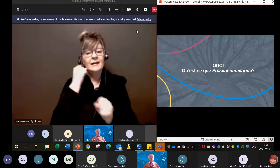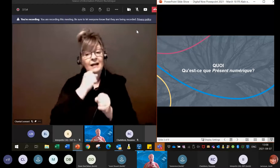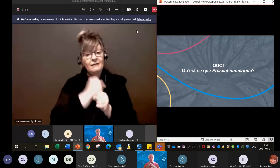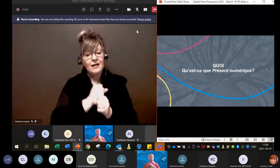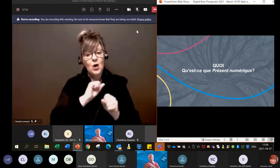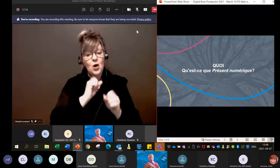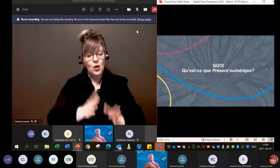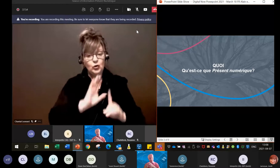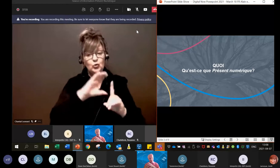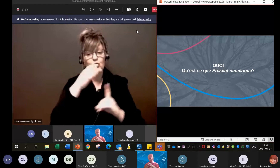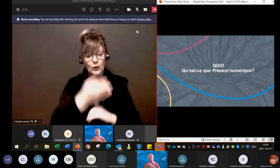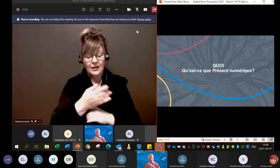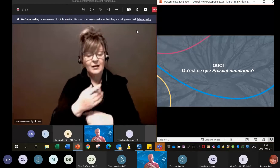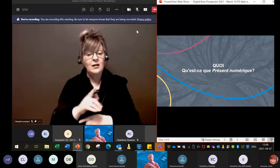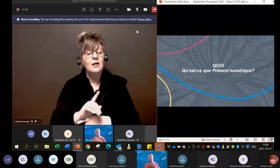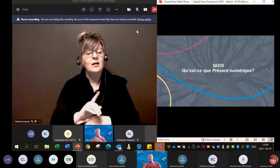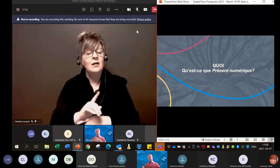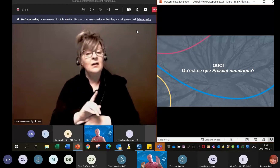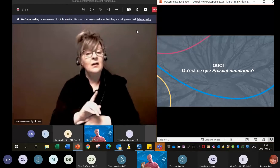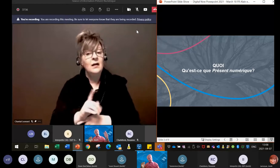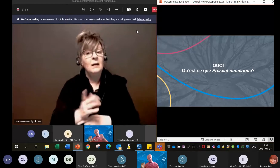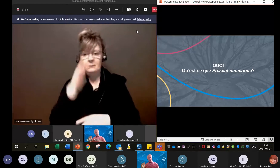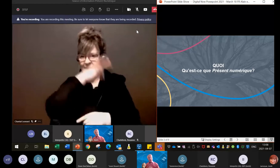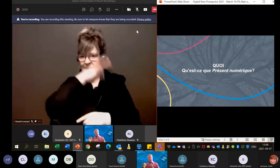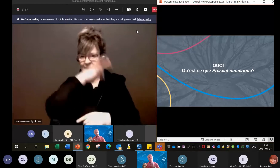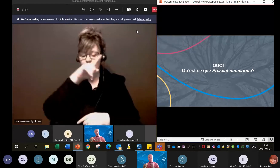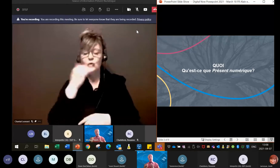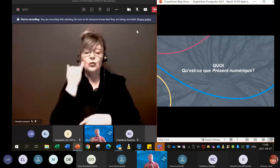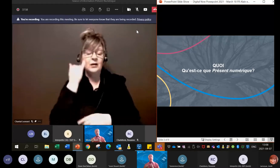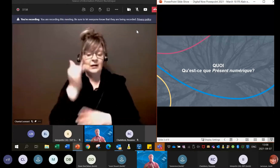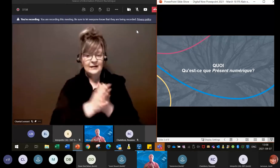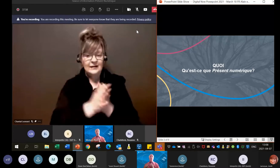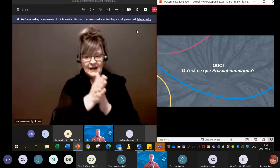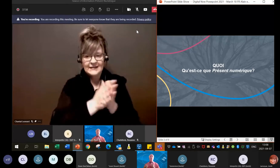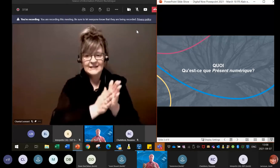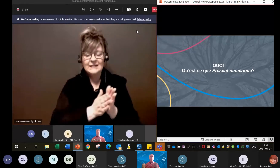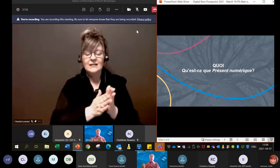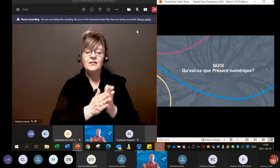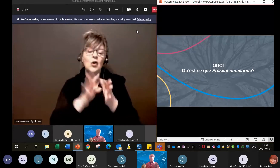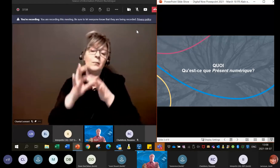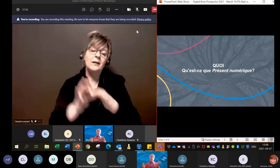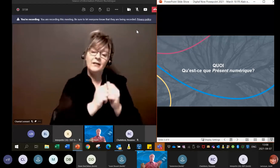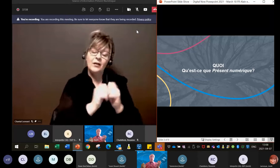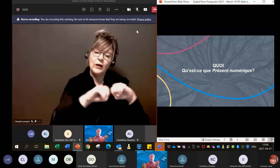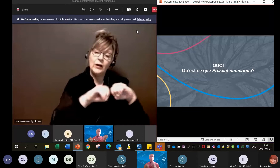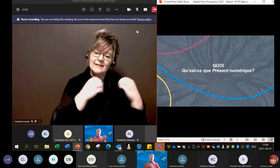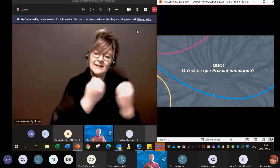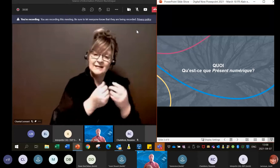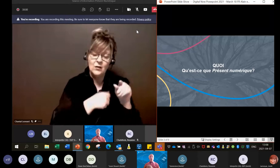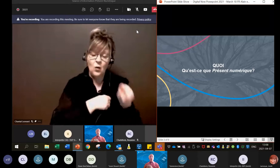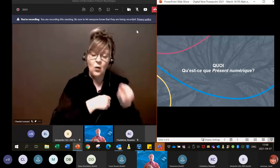bénéficiaires de cette initiative, par la